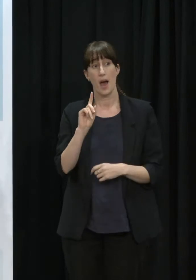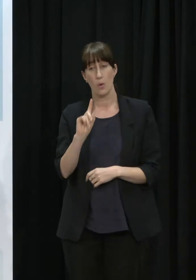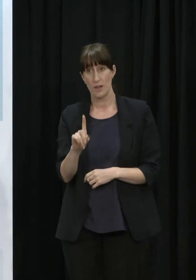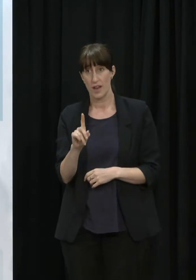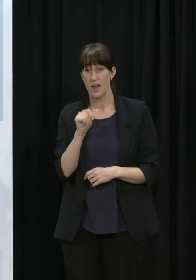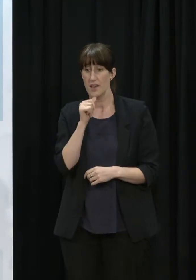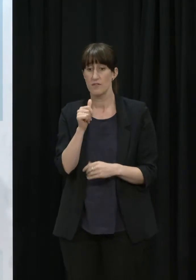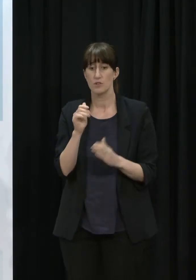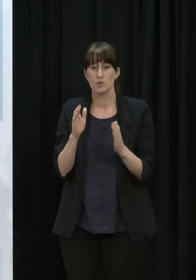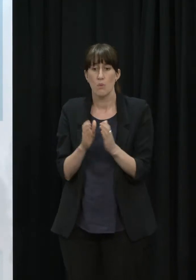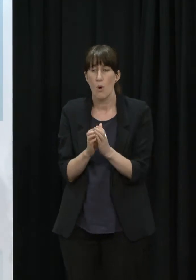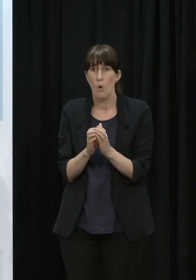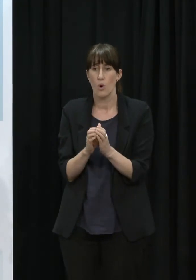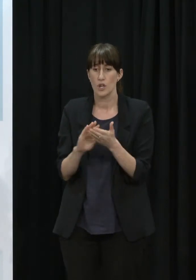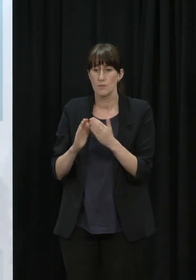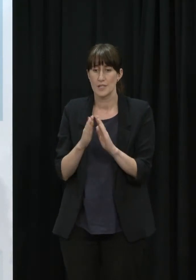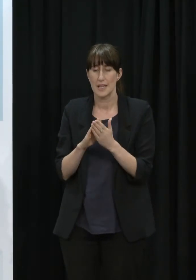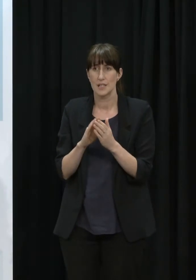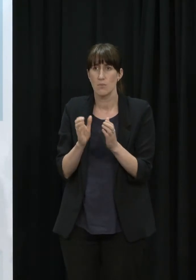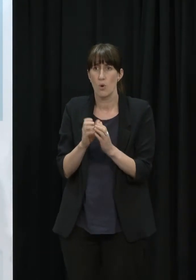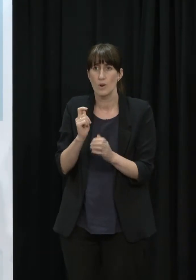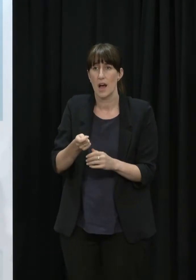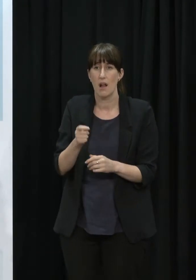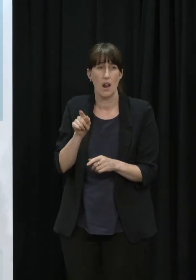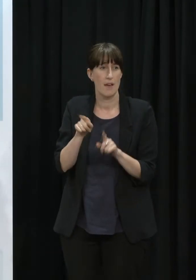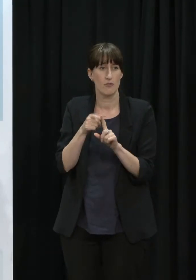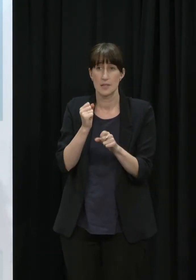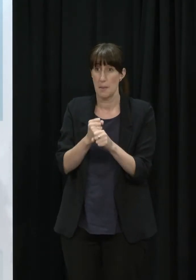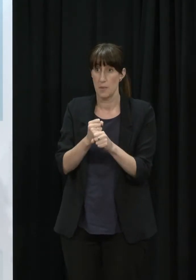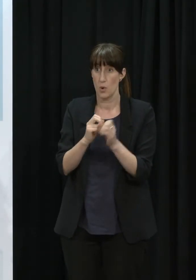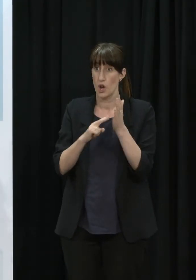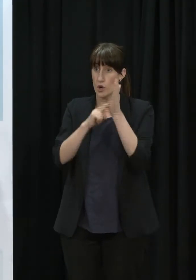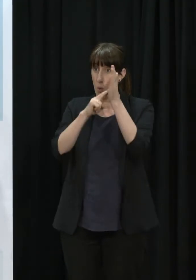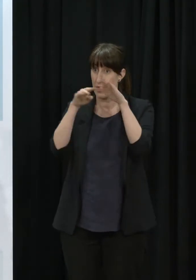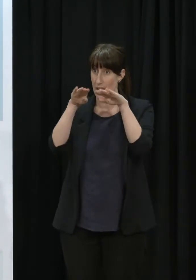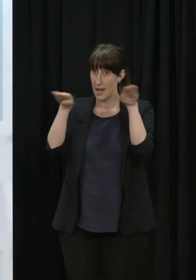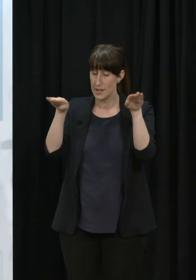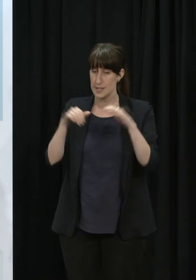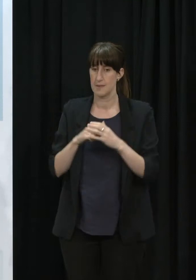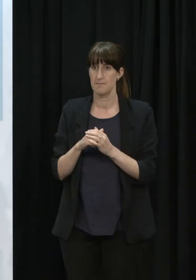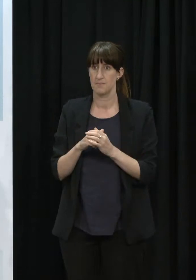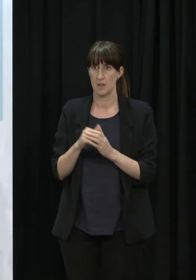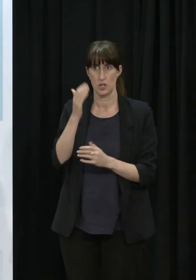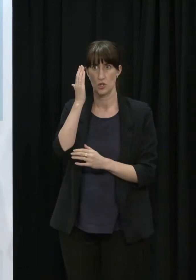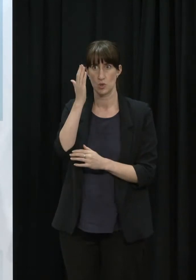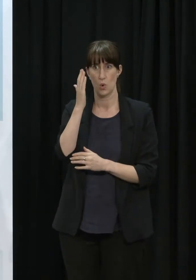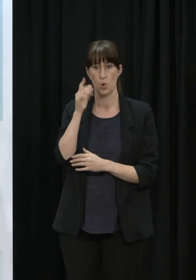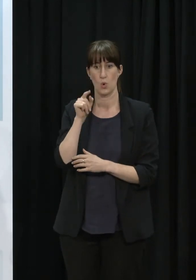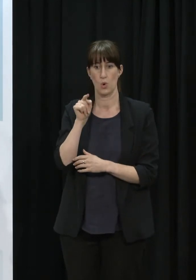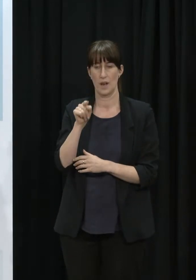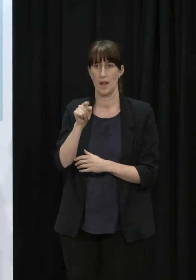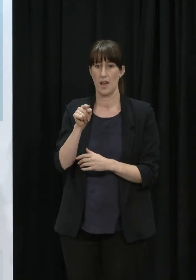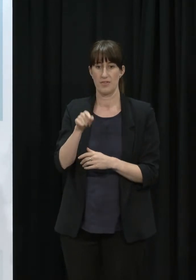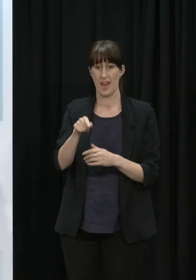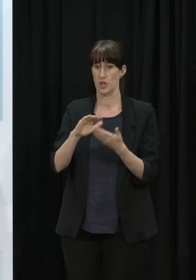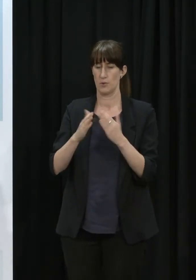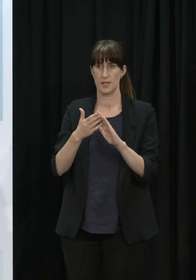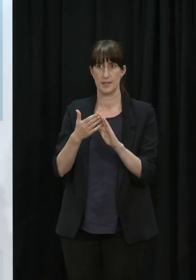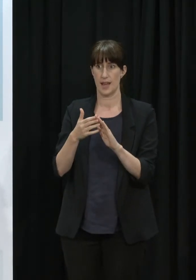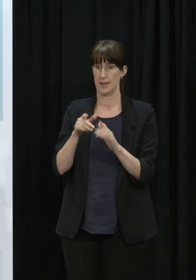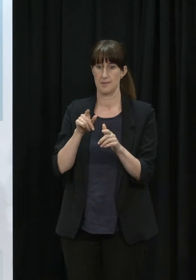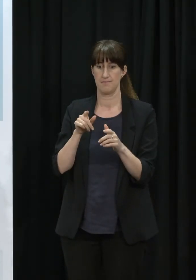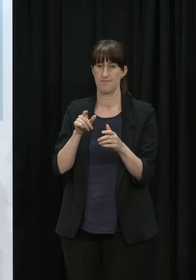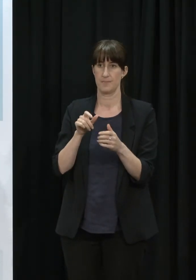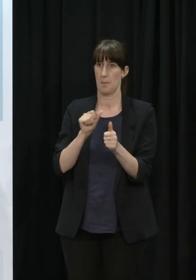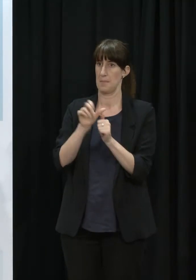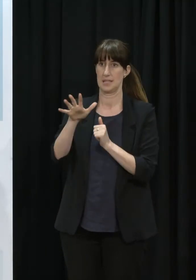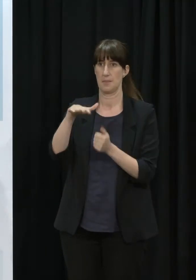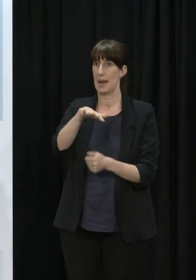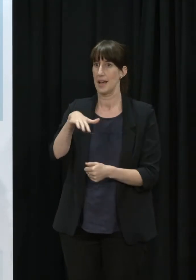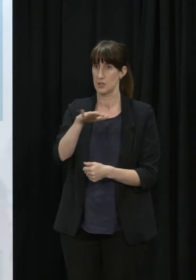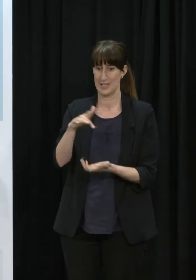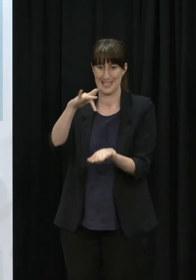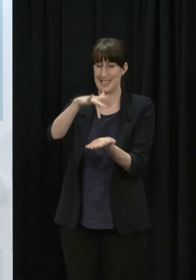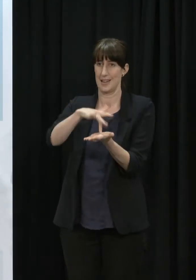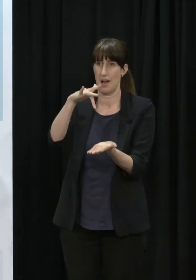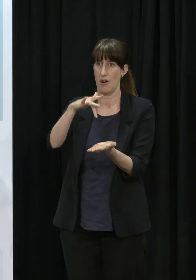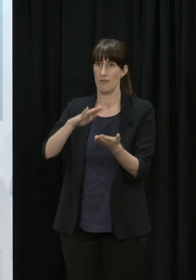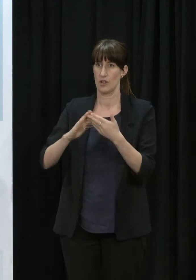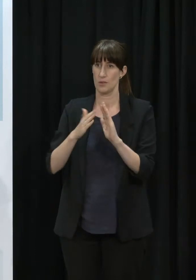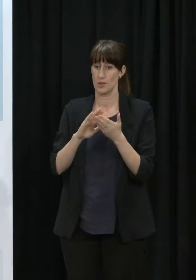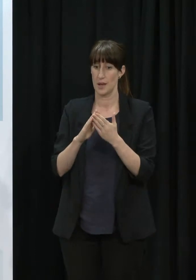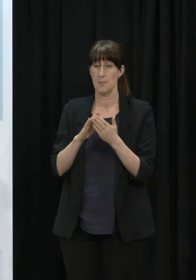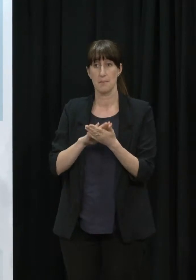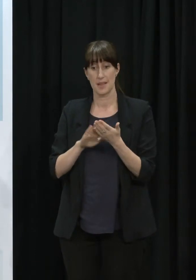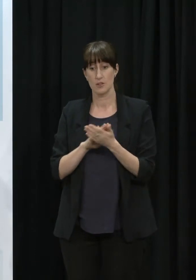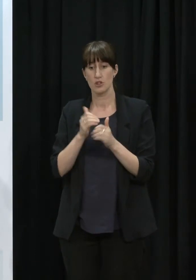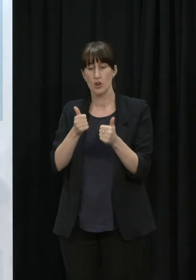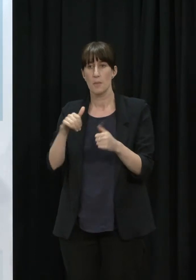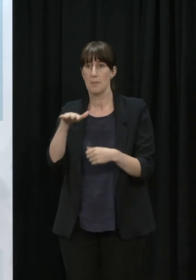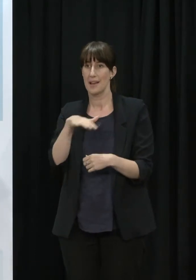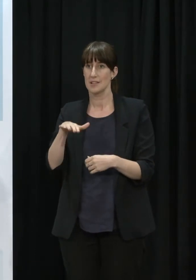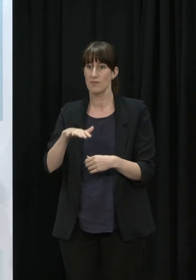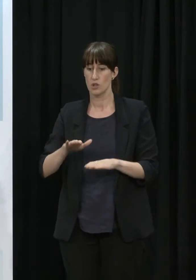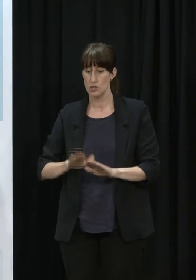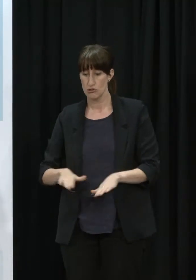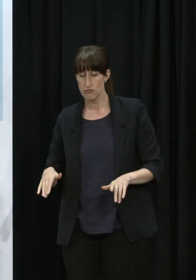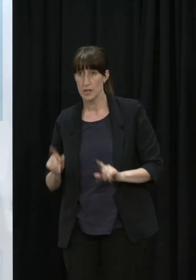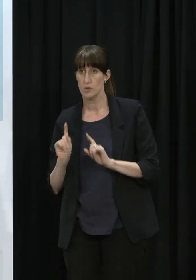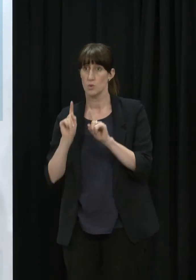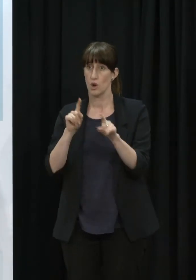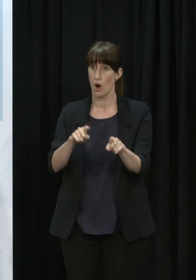kano ki nga waahi katoa kaore